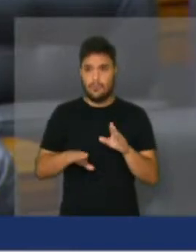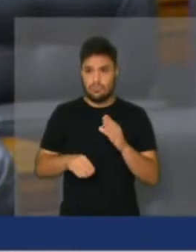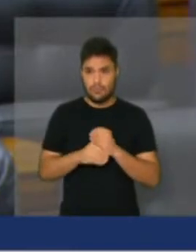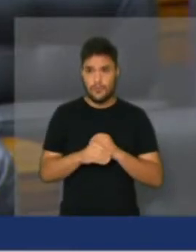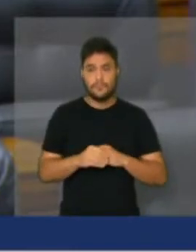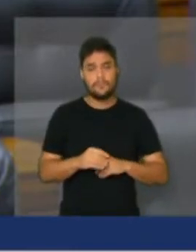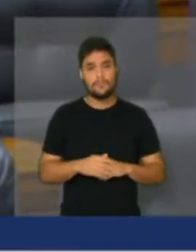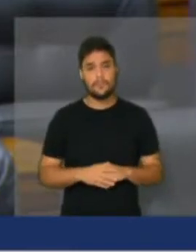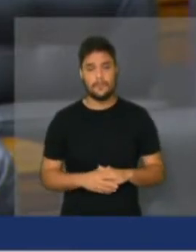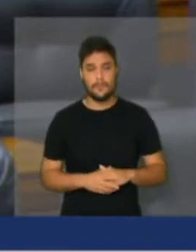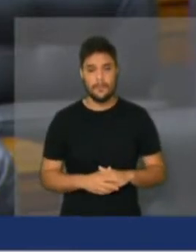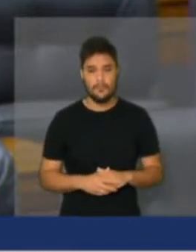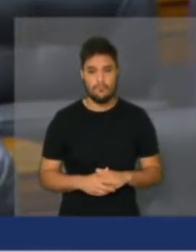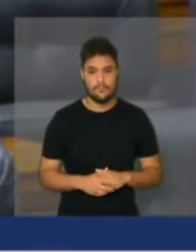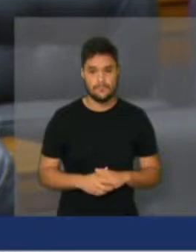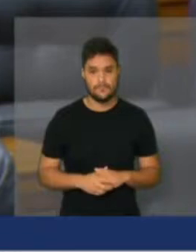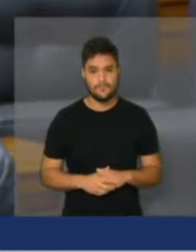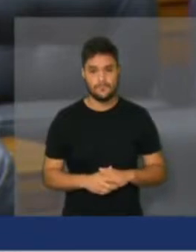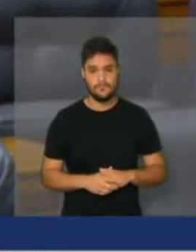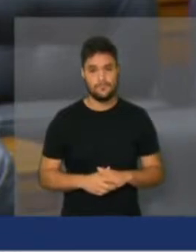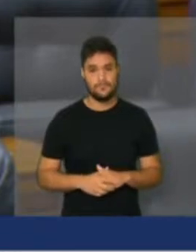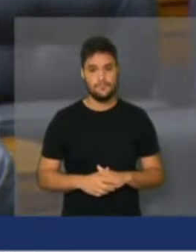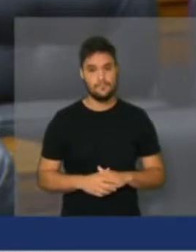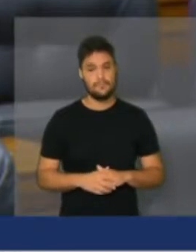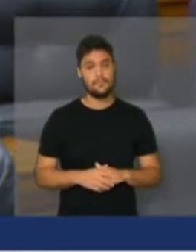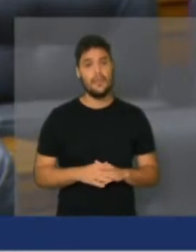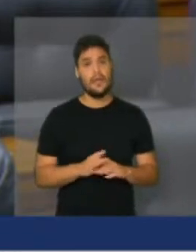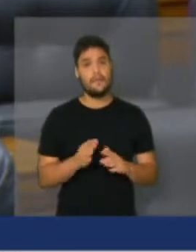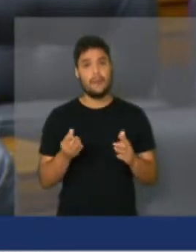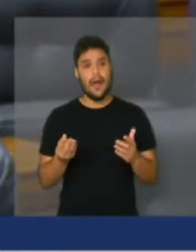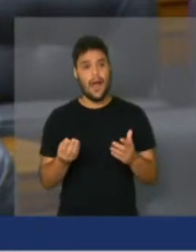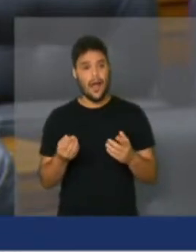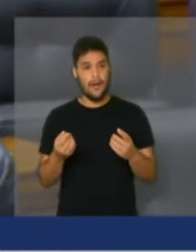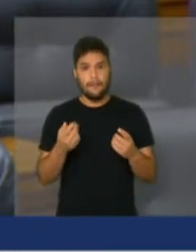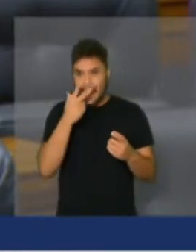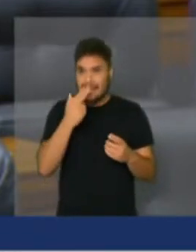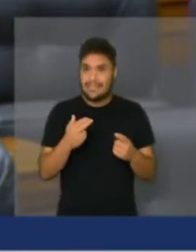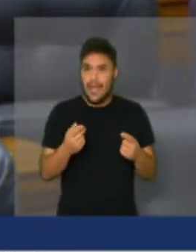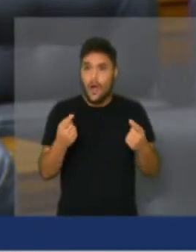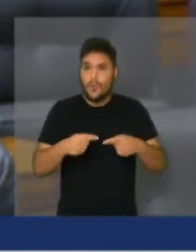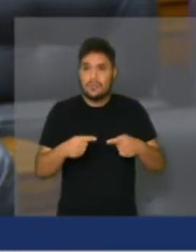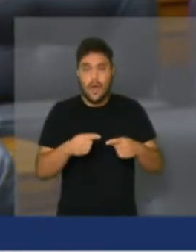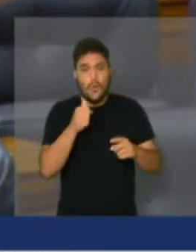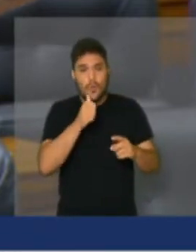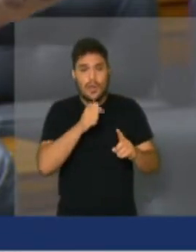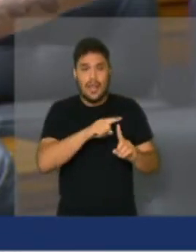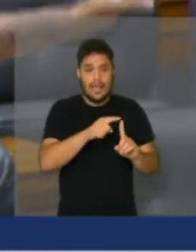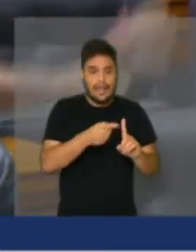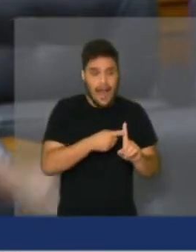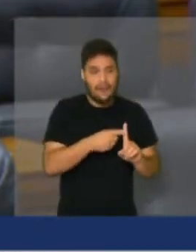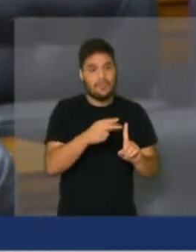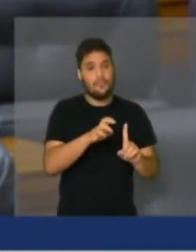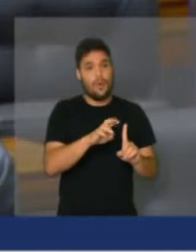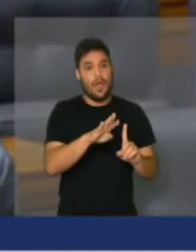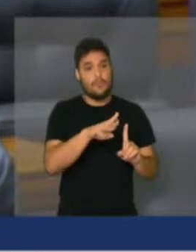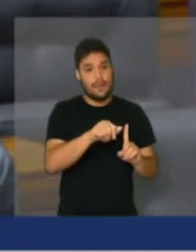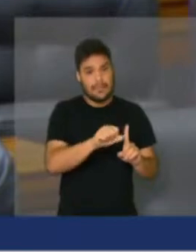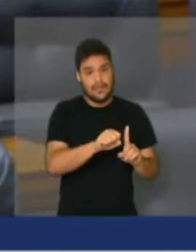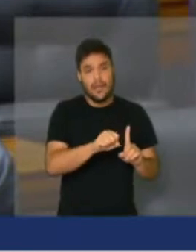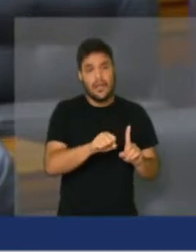COLOCAR EM OPOSIÇÃO. [SOA A CAMPAINHA]. GRÁVIDAS, PUÉRPERAS DE UM LADO E OS PEQUENOS COMERCIANTES, OS PEQUENOS-- [INTERRUPÇÃO DO ÁUDIO] DE OUTRO. TEM QUE